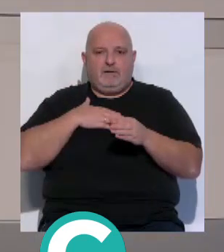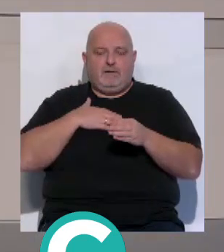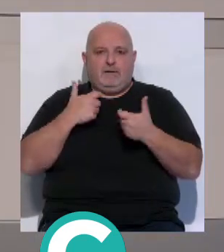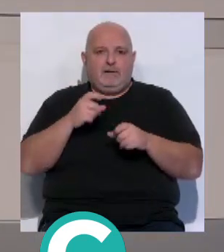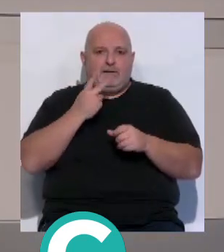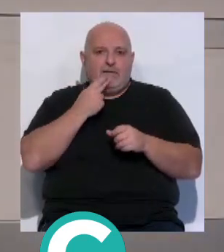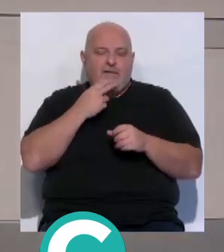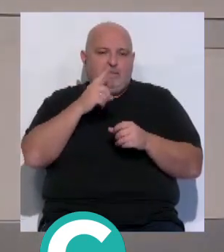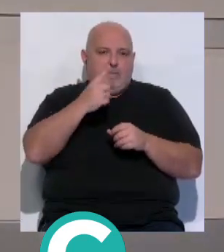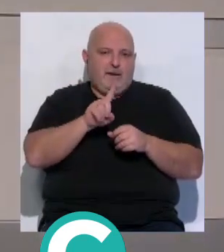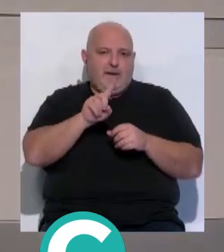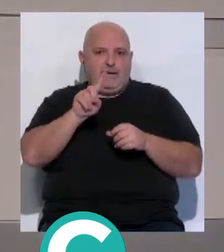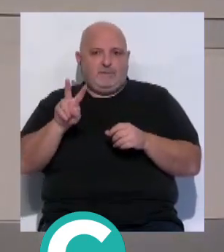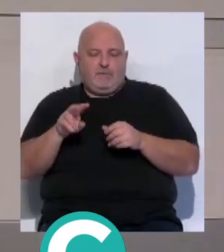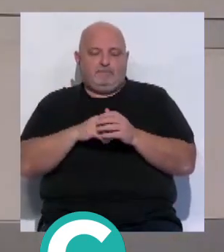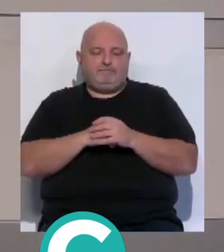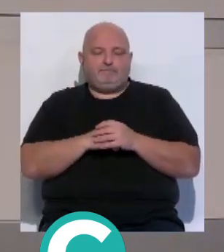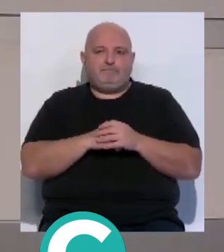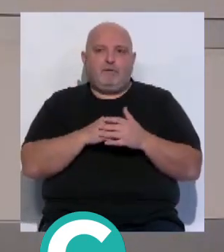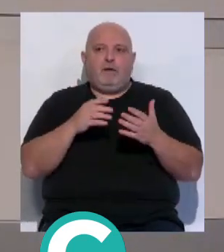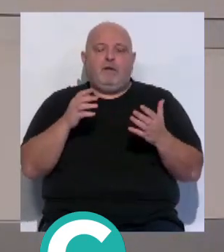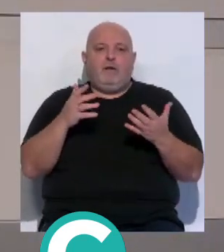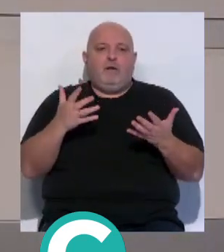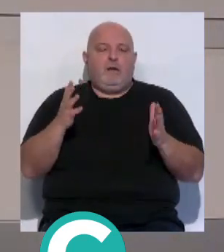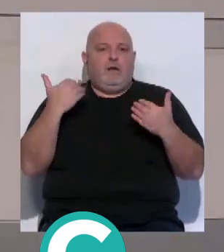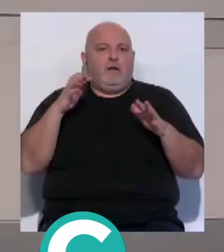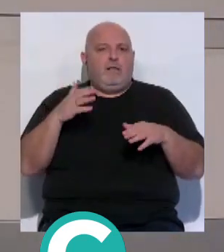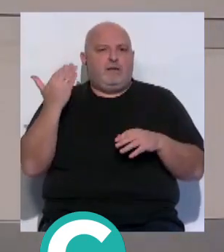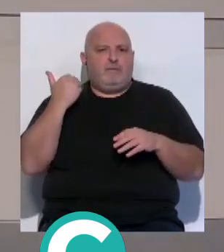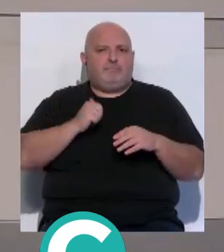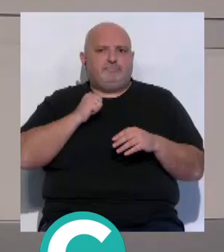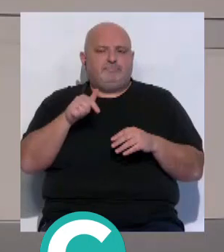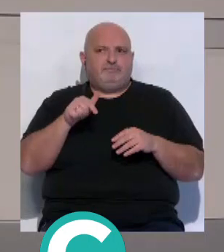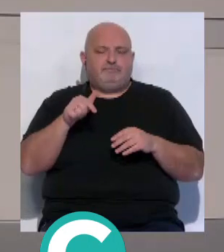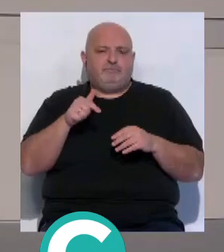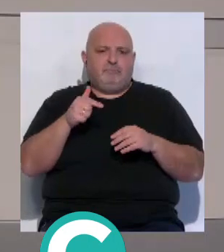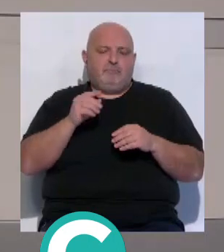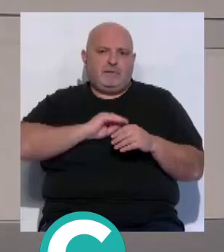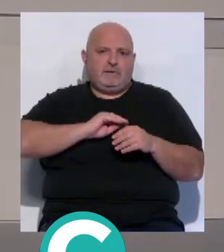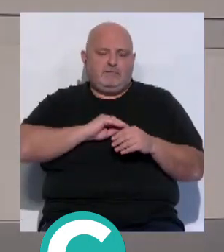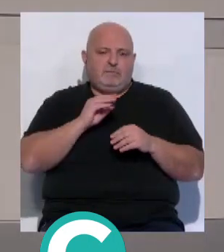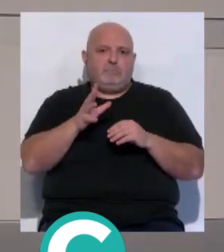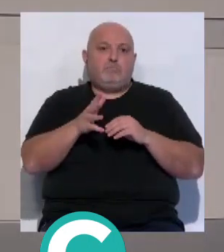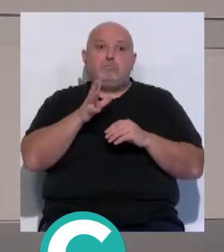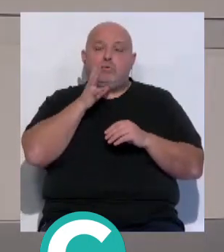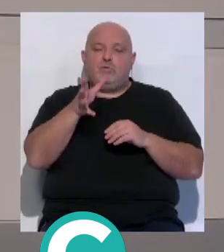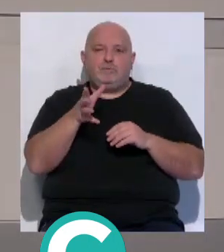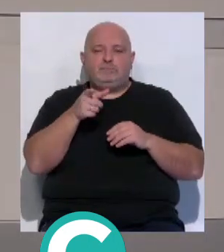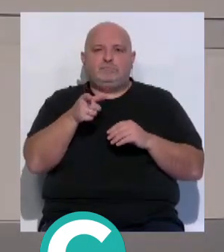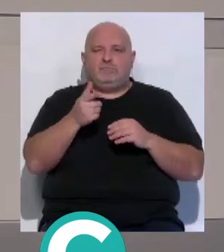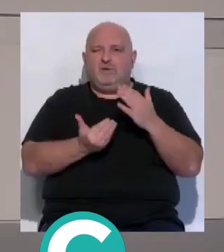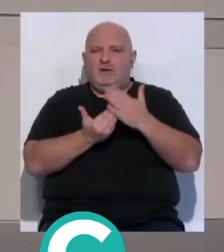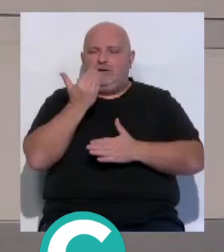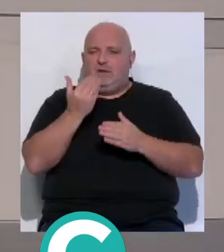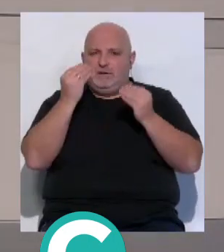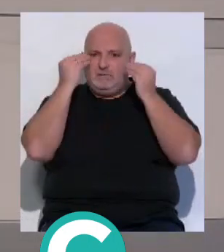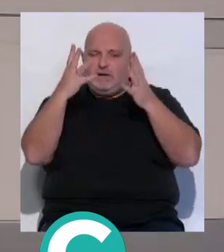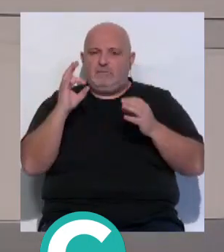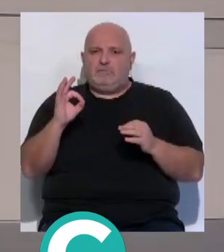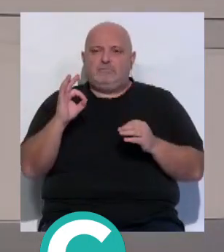Santander en el Cádiz ayer se hubo que correr bastante porque por la mañana temprano llegaba